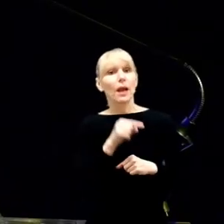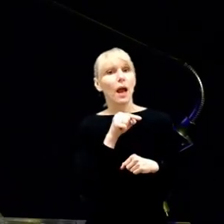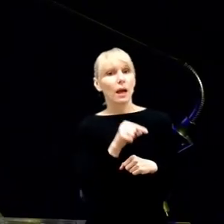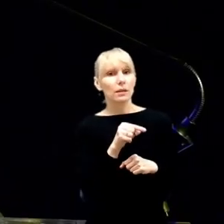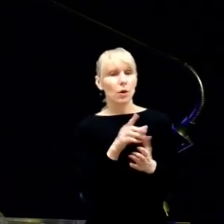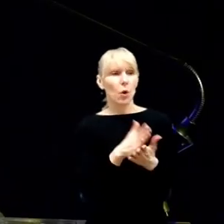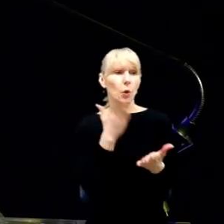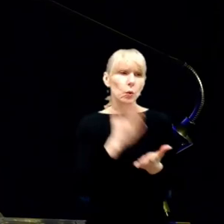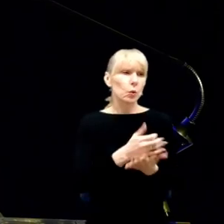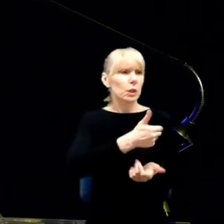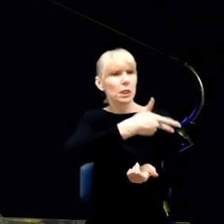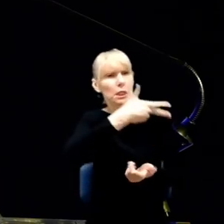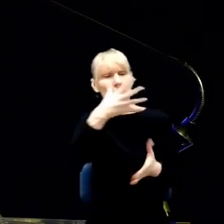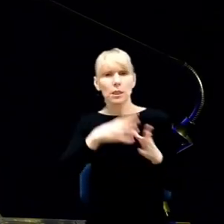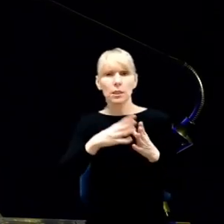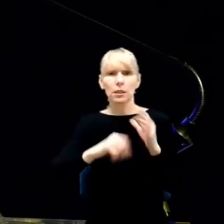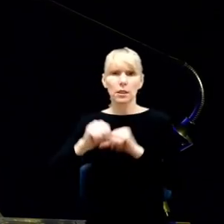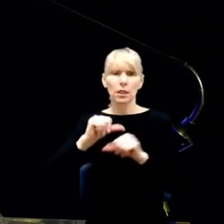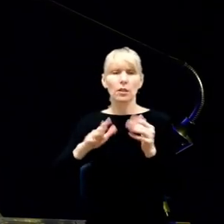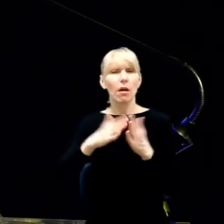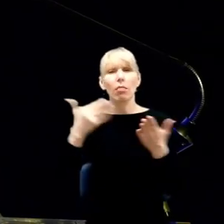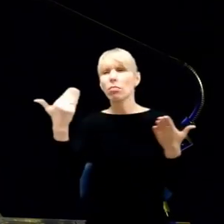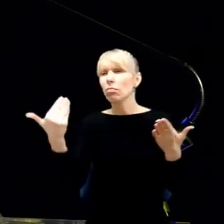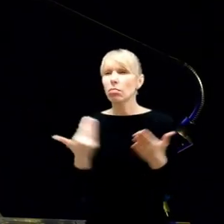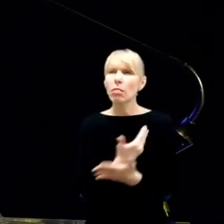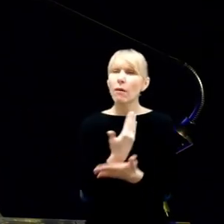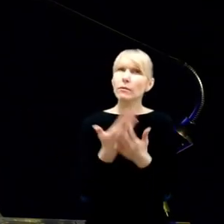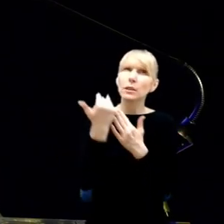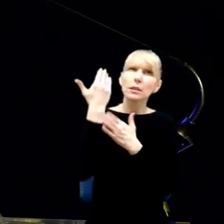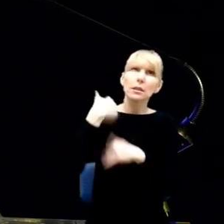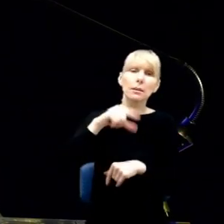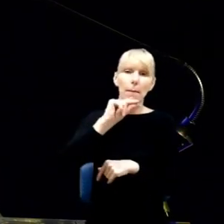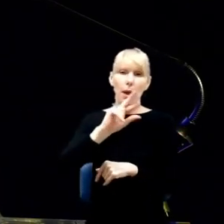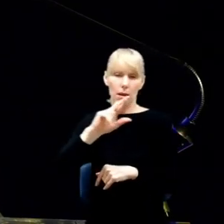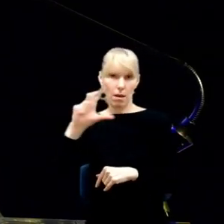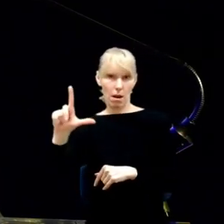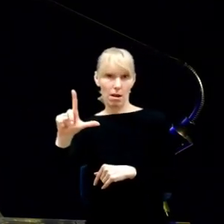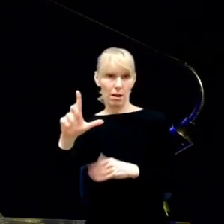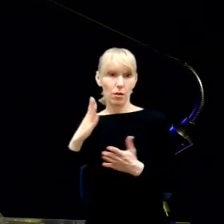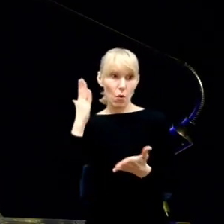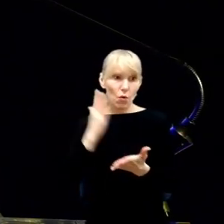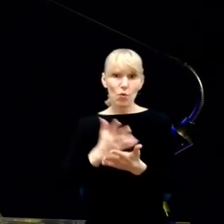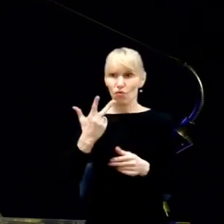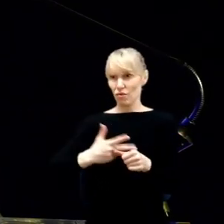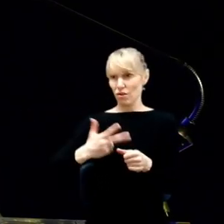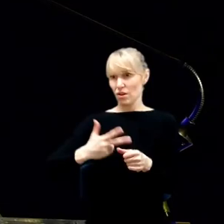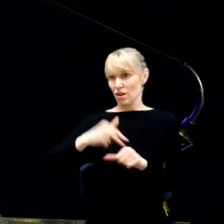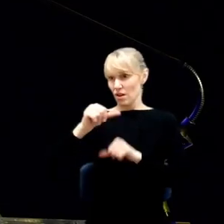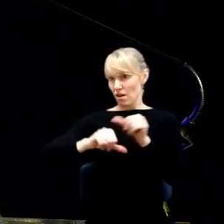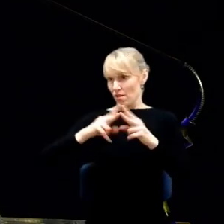Te bloki, najnowsze bloki z PRL-u, to już mają ponad 30 lat. I wydaje nam się, i widzimy to w różnych miejscach,